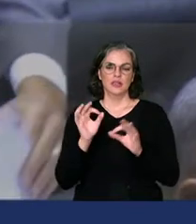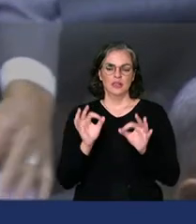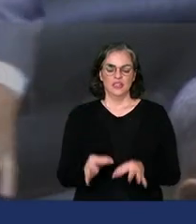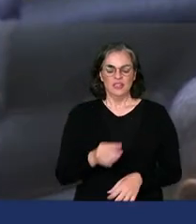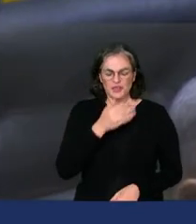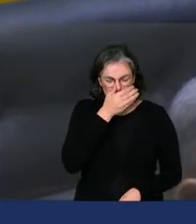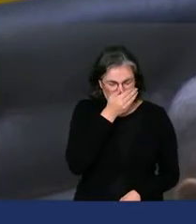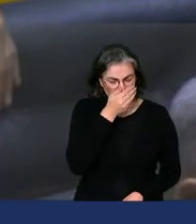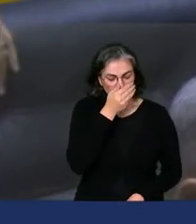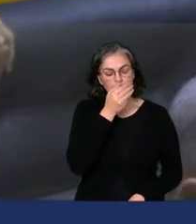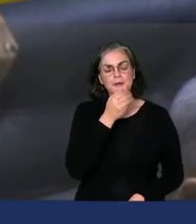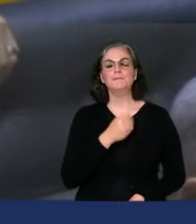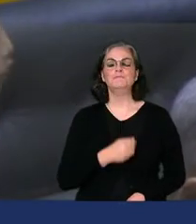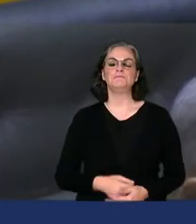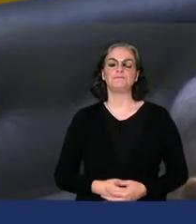SAÚDE, DEVERIAM VIABILIZAR A CONTRAPARTIDA PARA OS